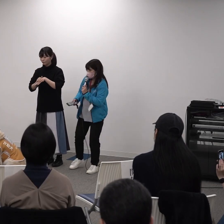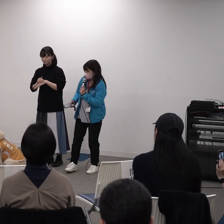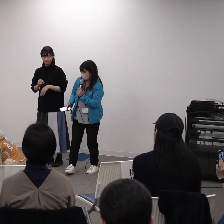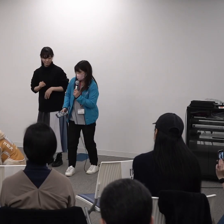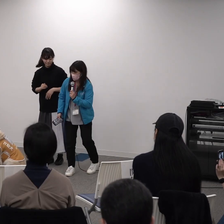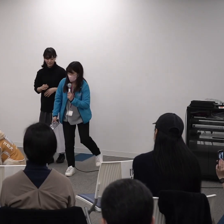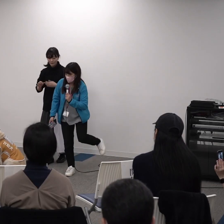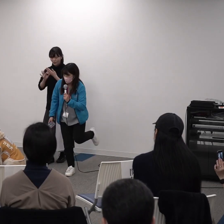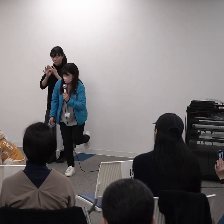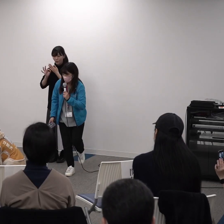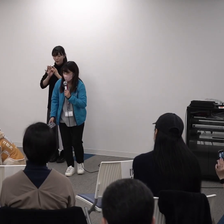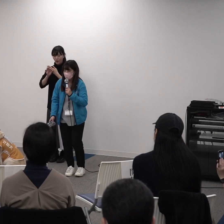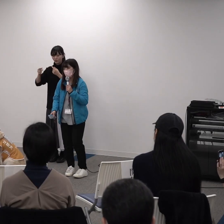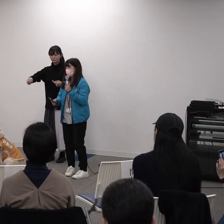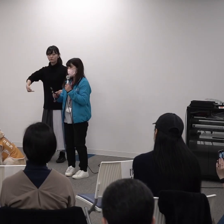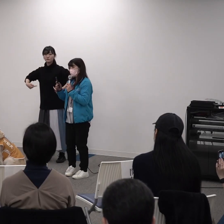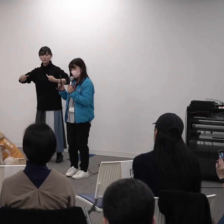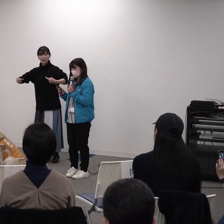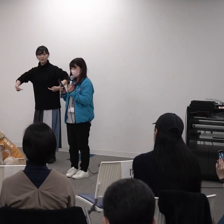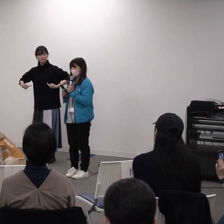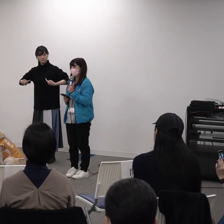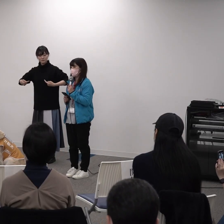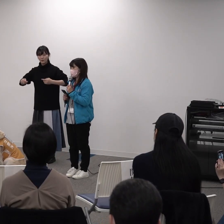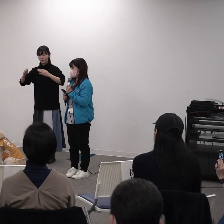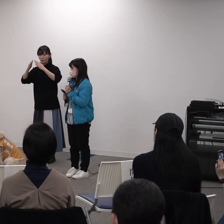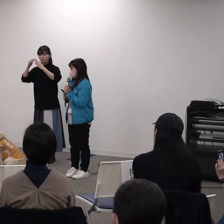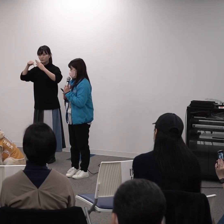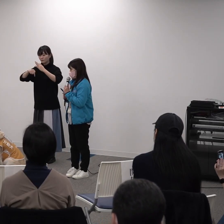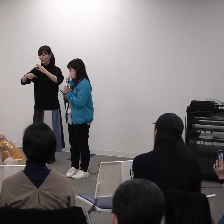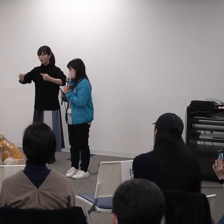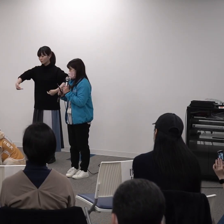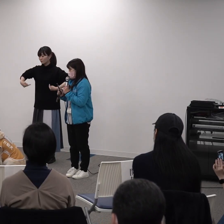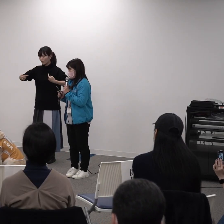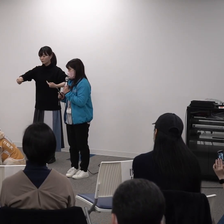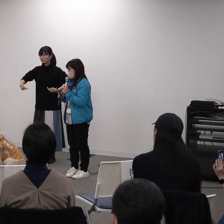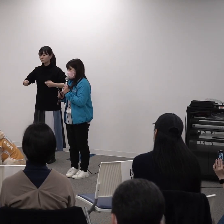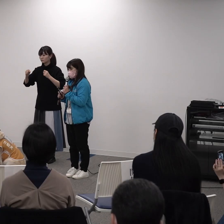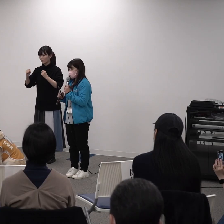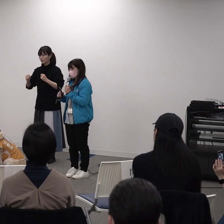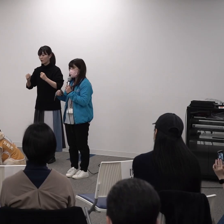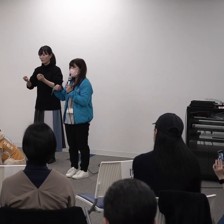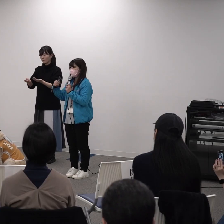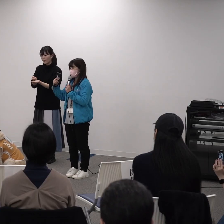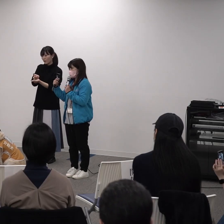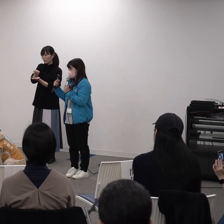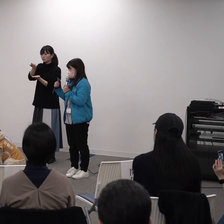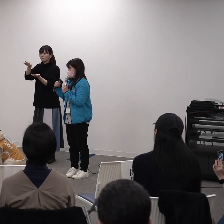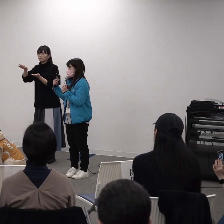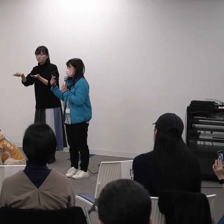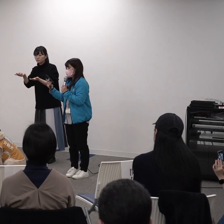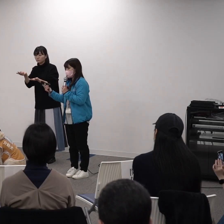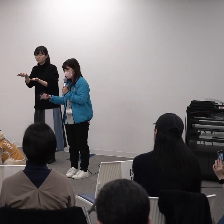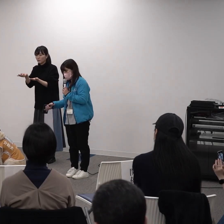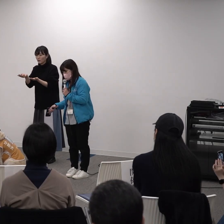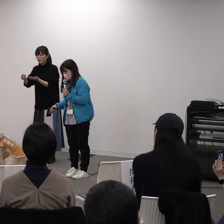例えば 家の中で車椅子に乗っていて 例えば ベッドに乗り移ろうと思ったときに転倒してしまった